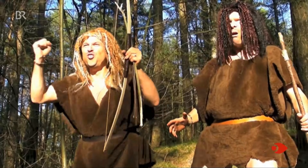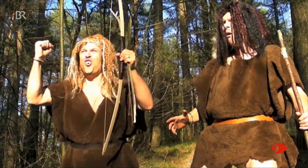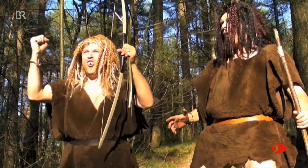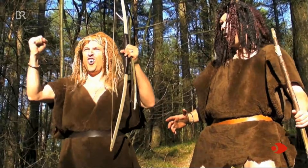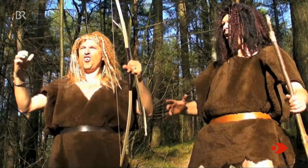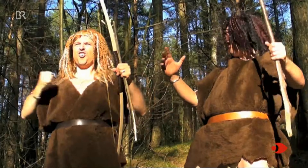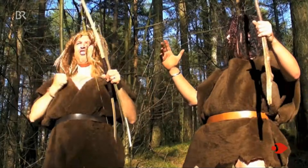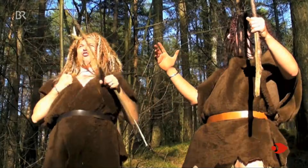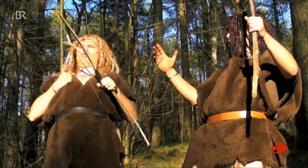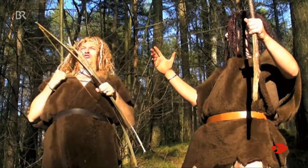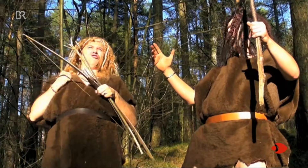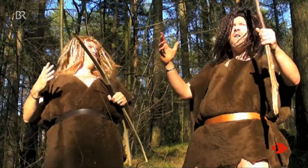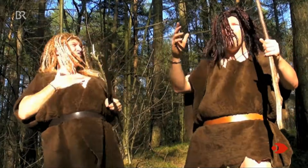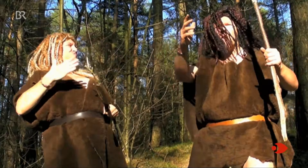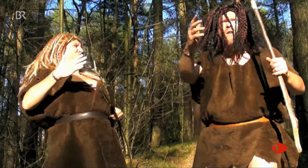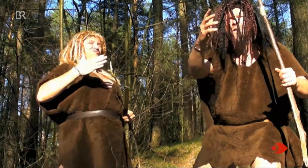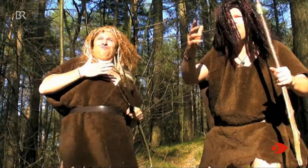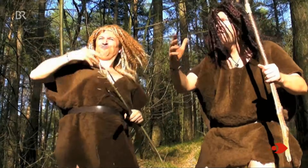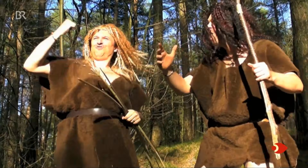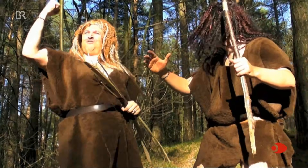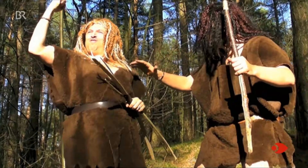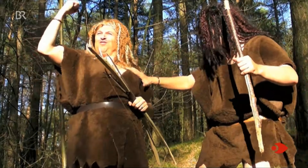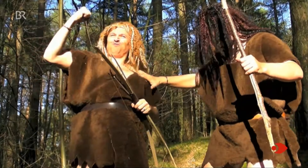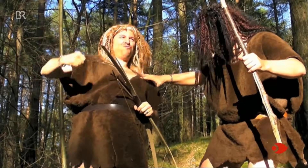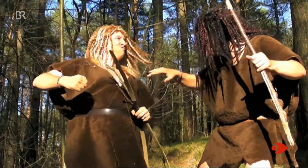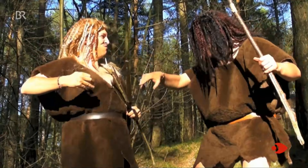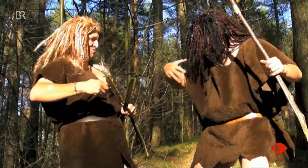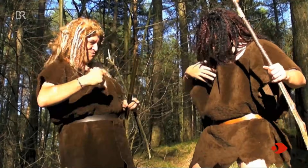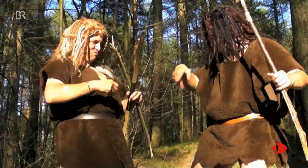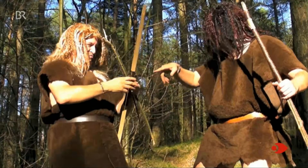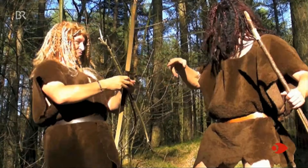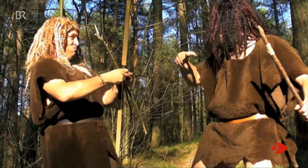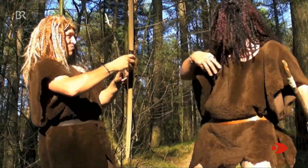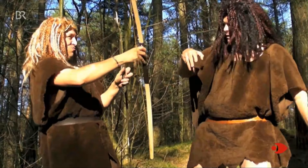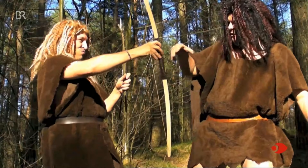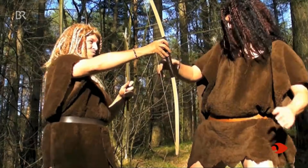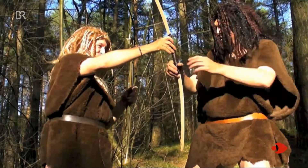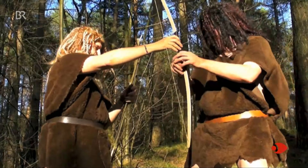Hurra! Getroffen! Bin stark! Jetzt lass mich mal.